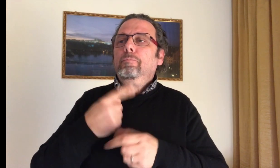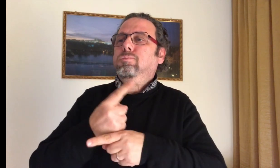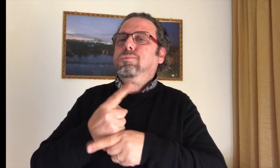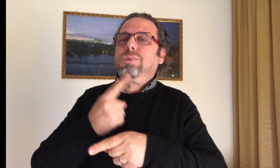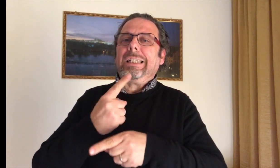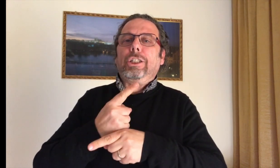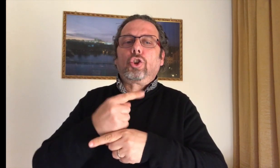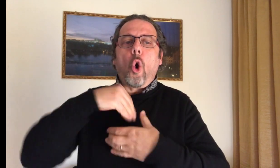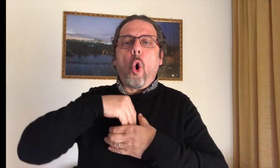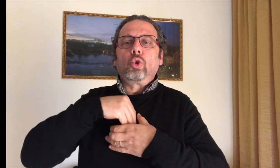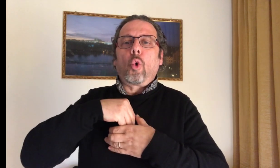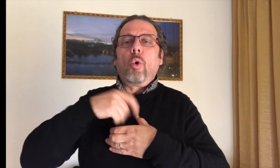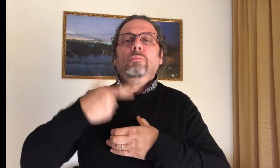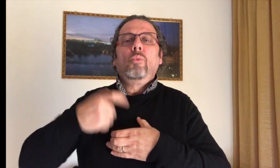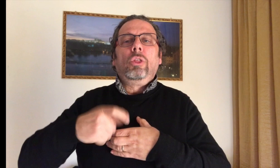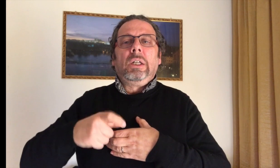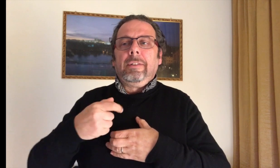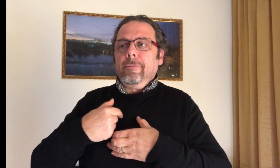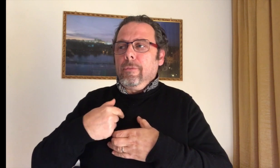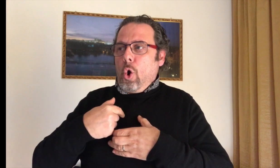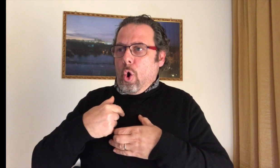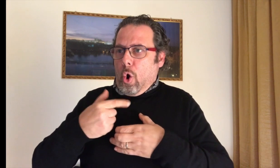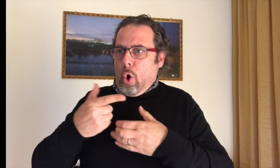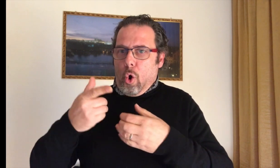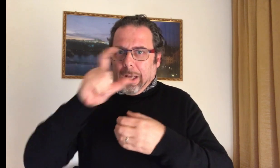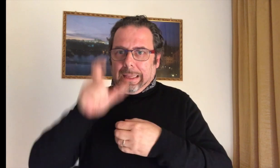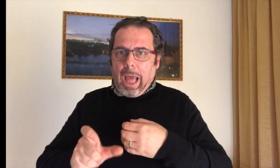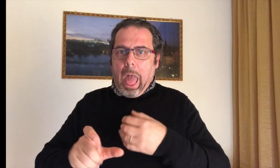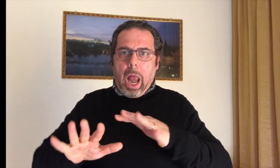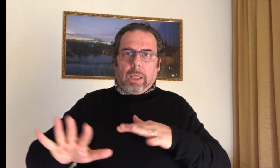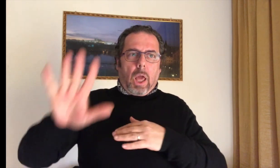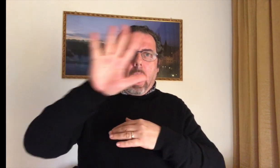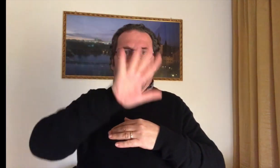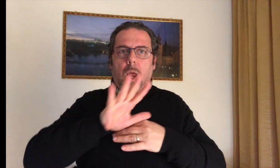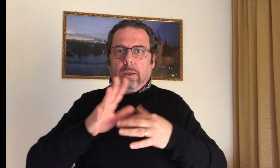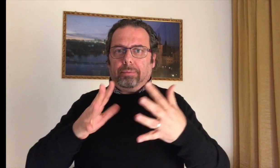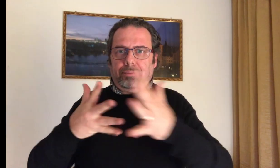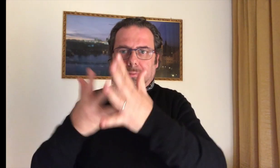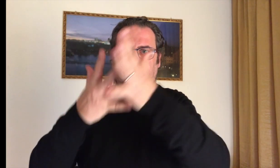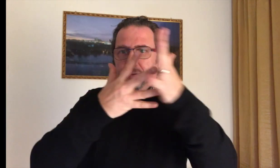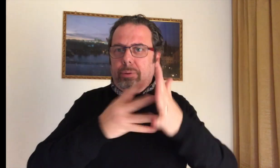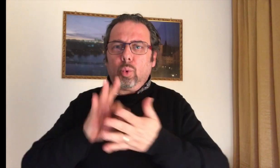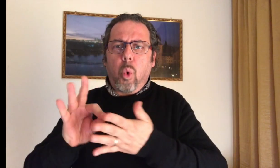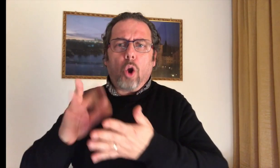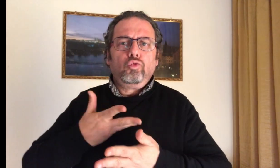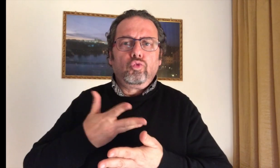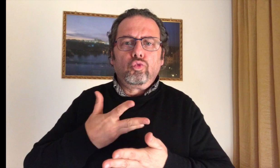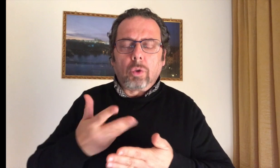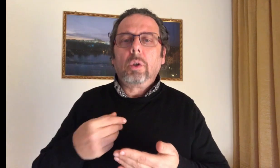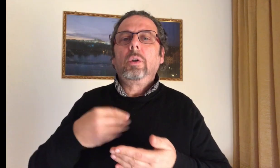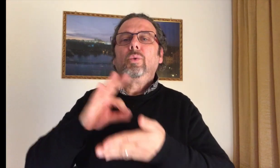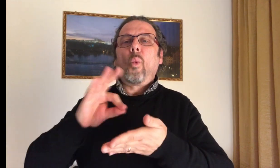ricevuto in futuro e come? Integrazione? Inclusione? Finora c’è sempre stato un forte disagio in tutte le